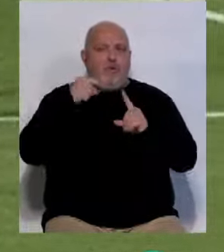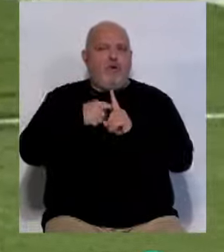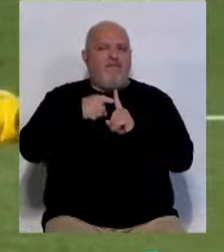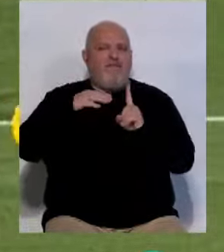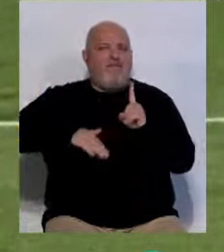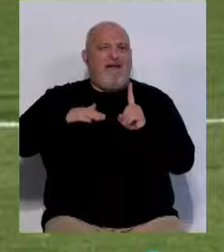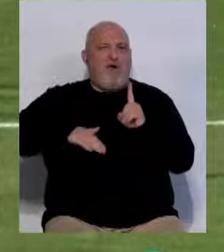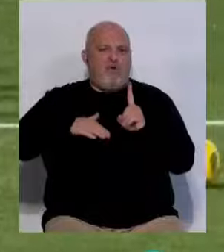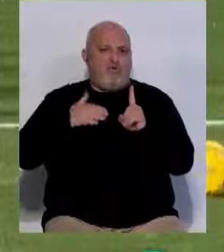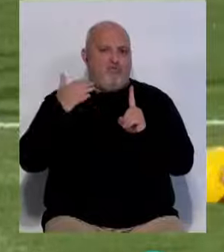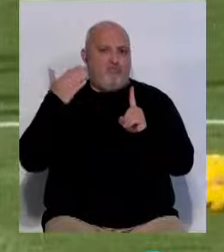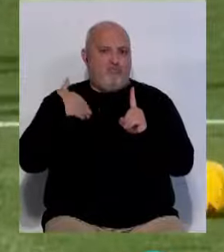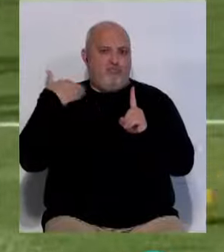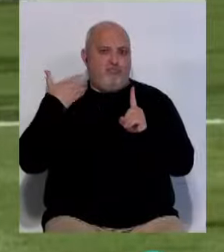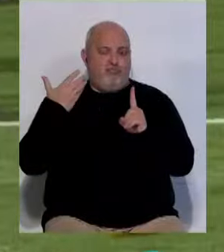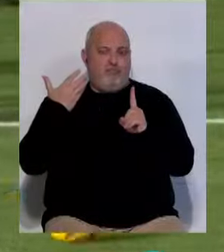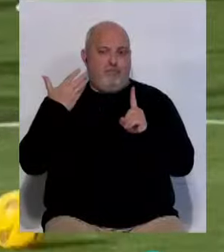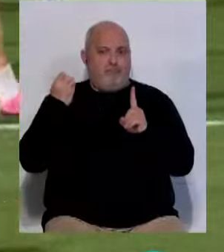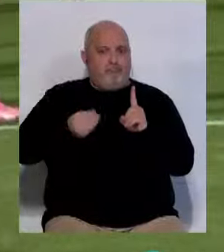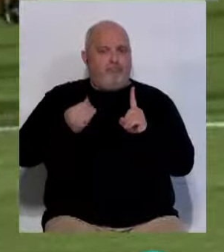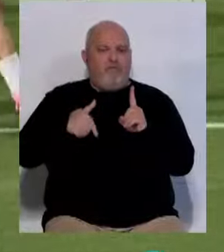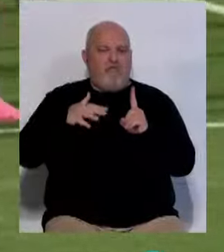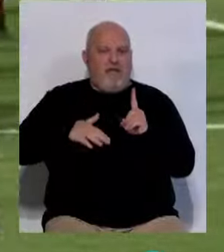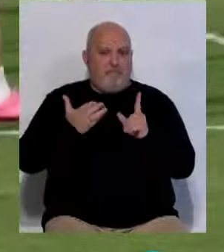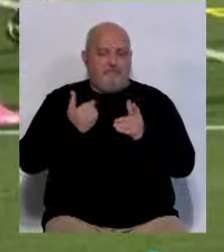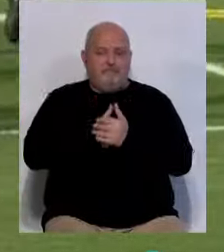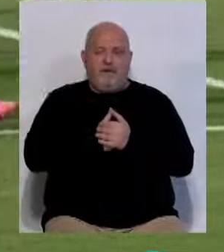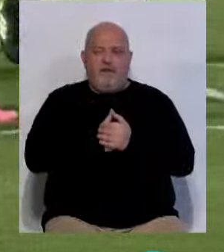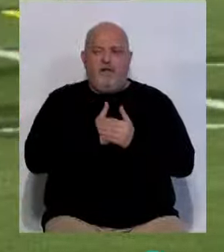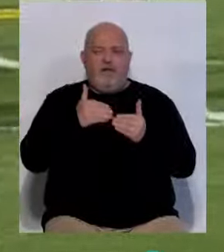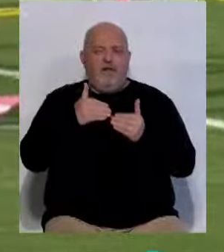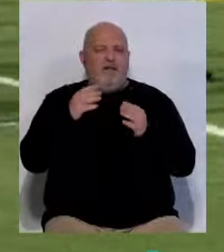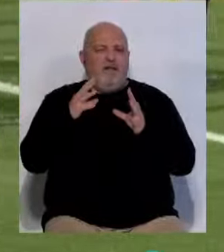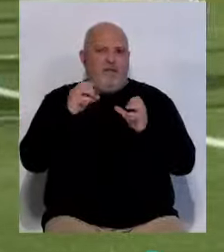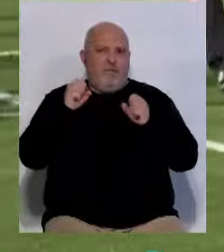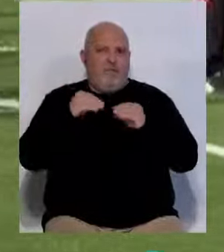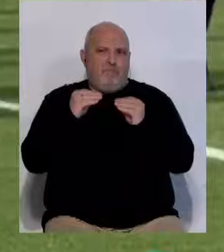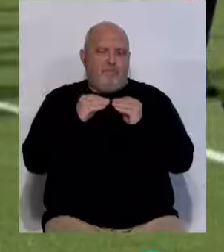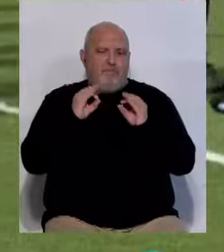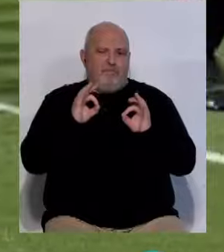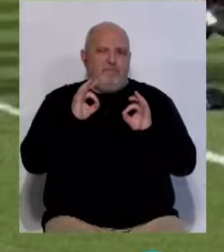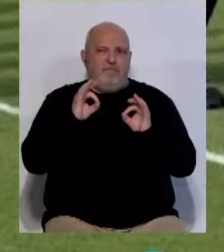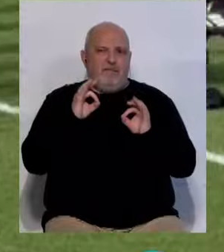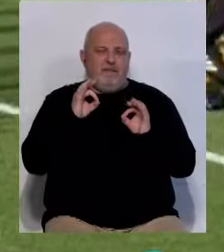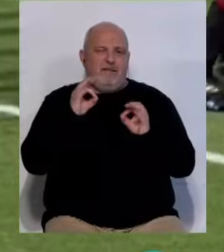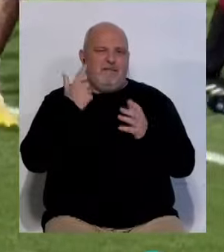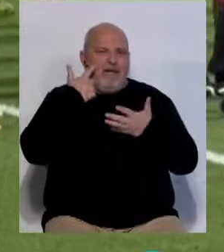respecto a las expectativas claro exactamente he sido de acuerdo más allá del mercado que ya estamos de acuerdo que que es un poquito as un poquito a ver que sale No que tampoco se